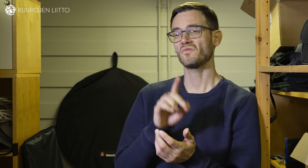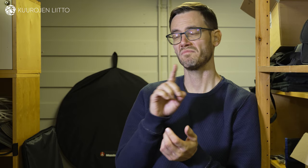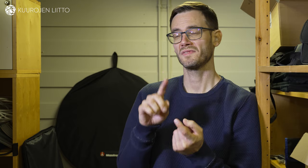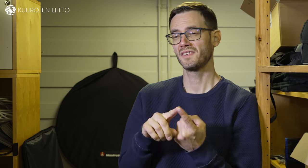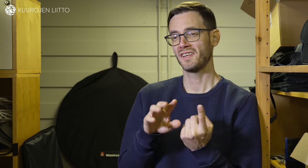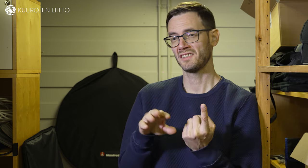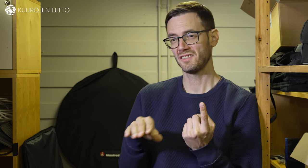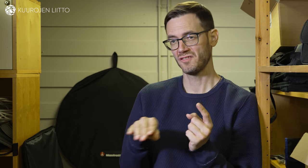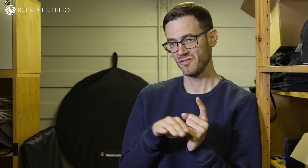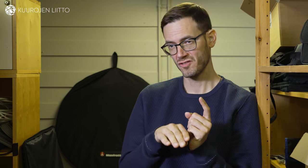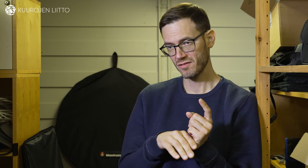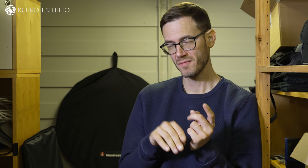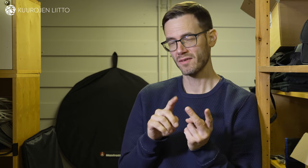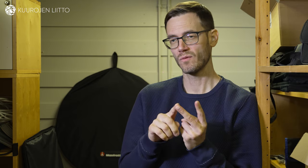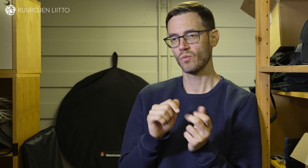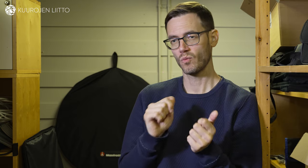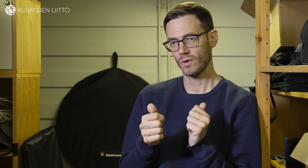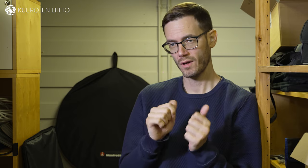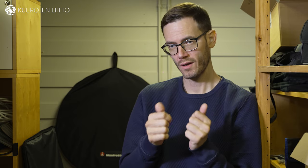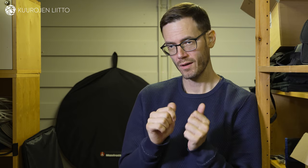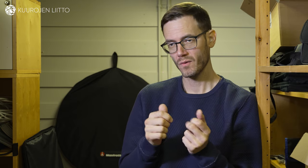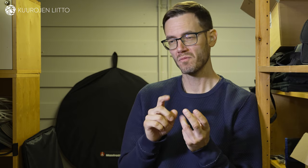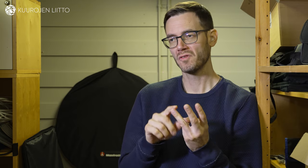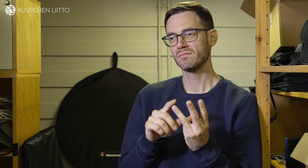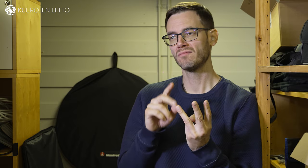Suosituimpia videoita ovat lastenohjelmat, urheiluaiheet -